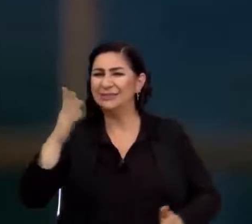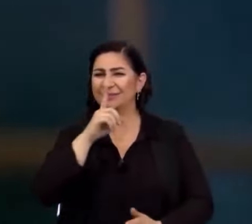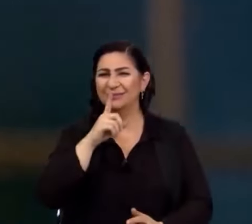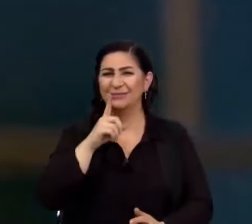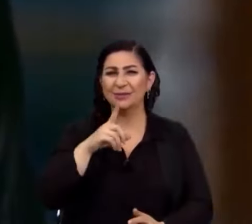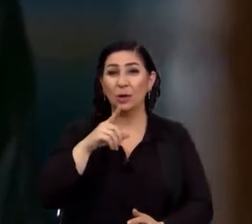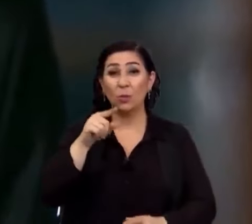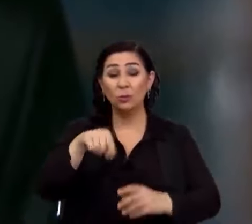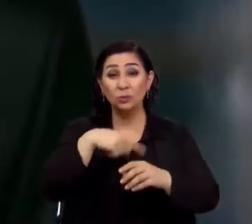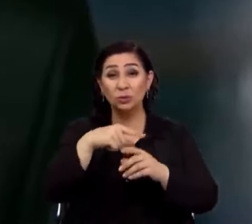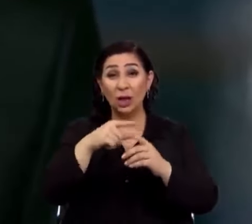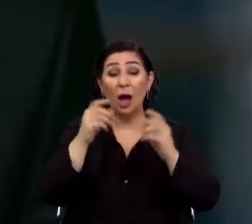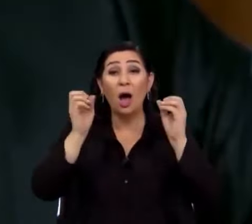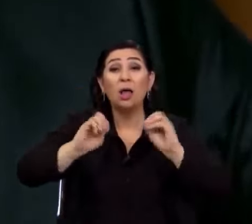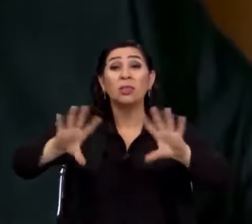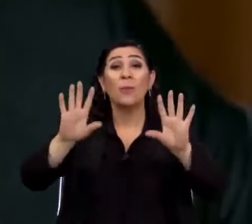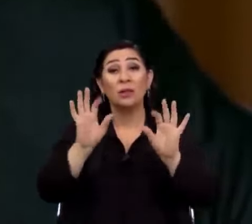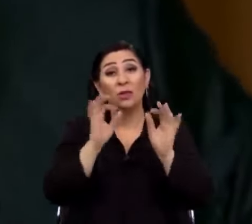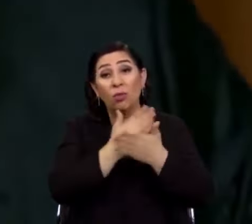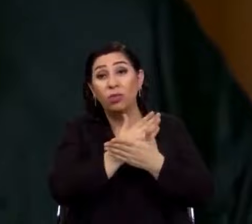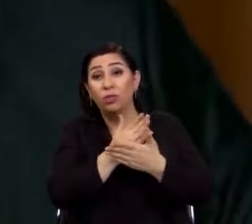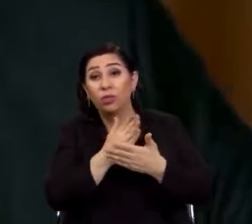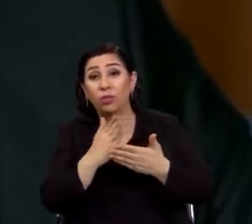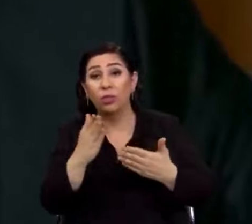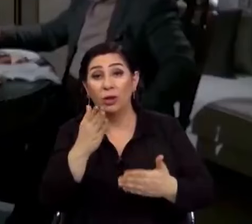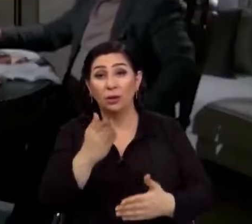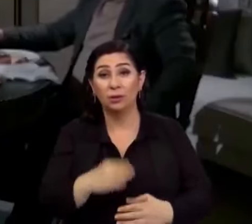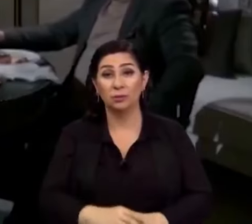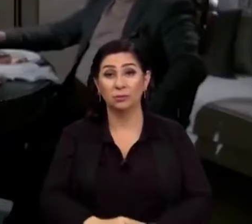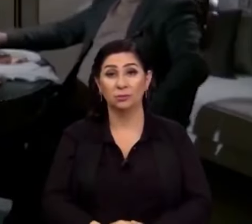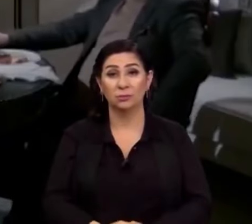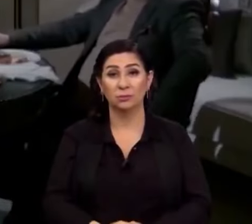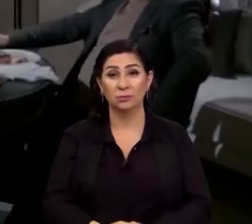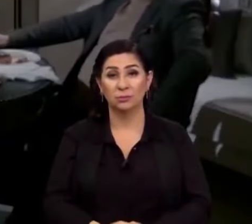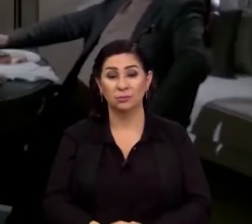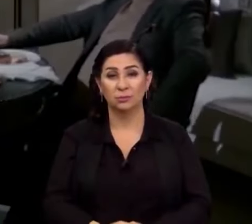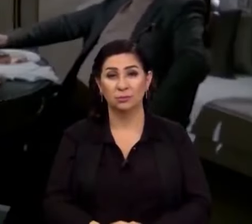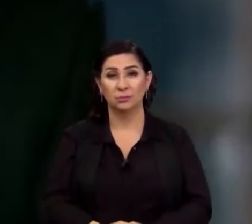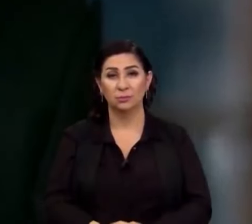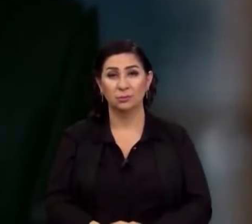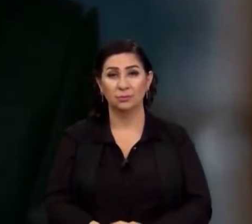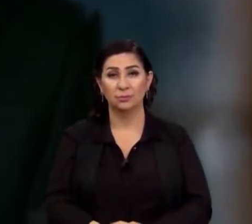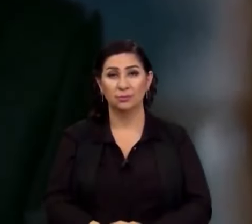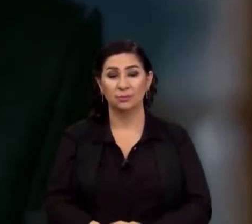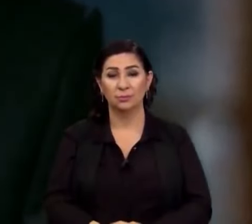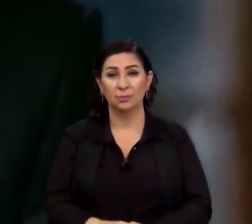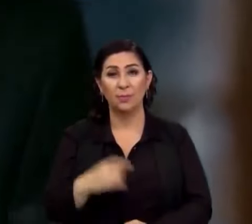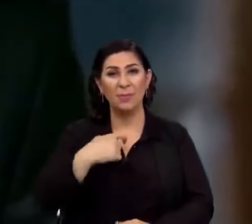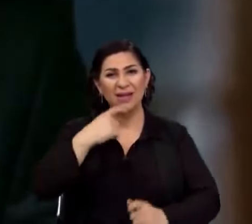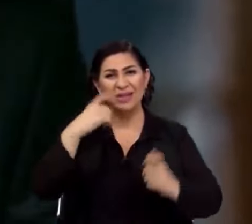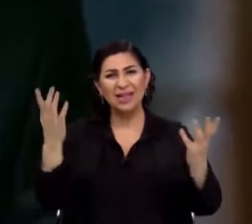süre bu halleri üzerinden atamadım O sce beni ol şey ben yıllarca bugünü bekledim